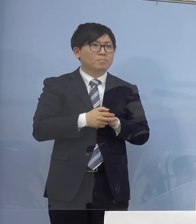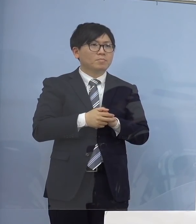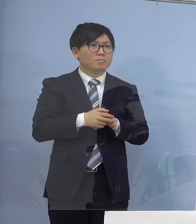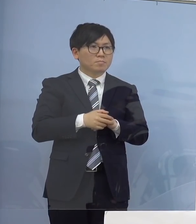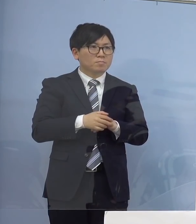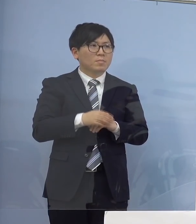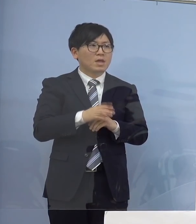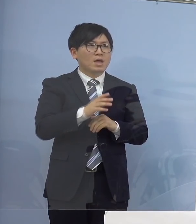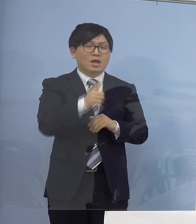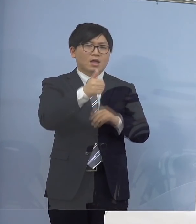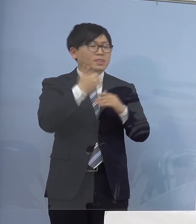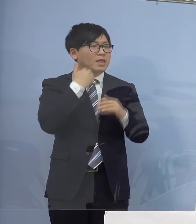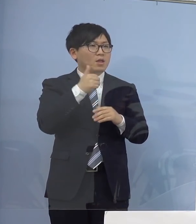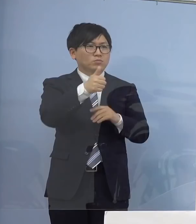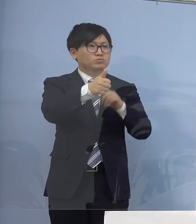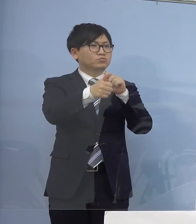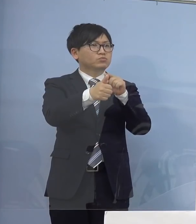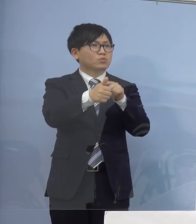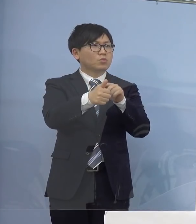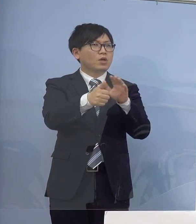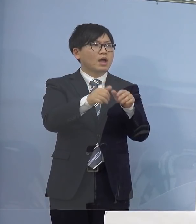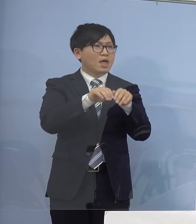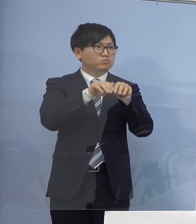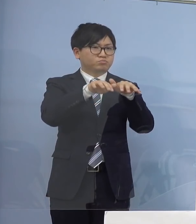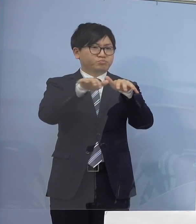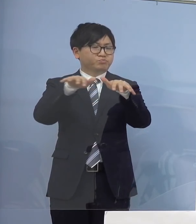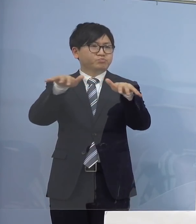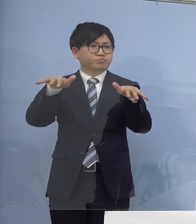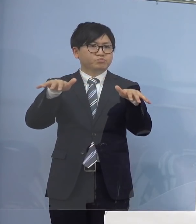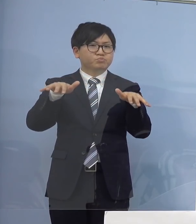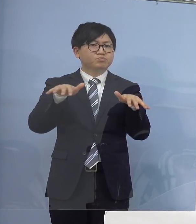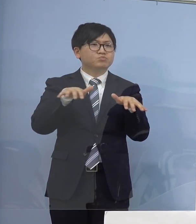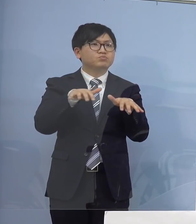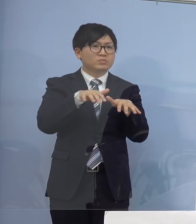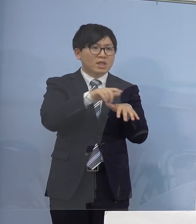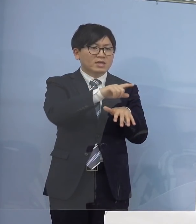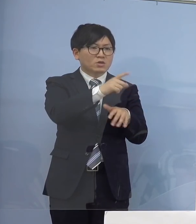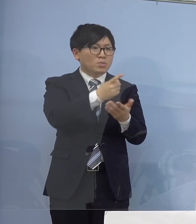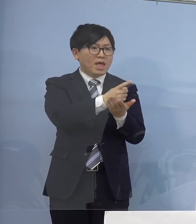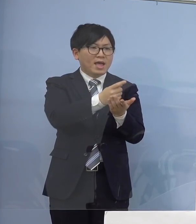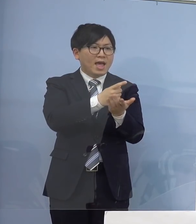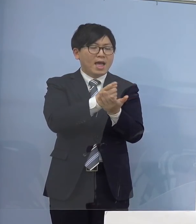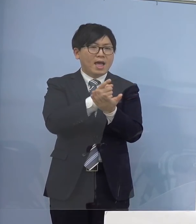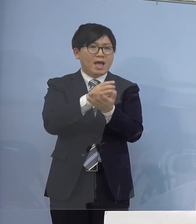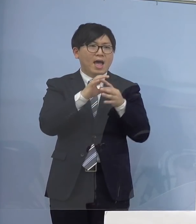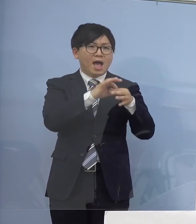しかし、双方向で見ると これがなんと5つのお店同士が輻輳をしていたと